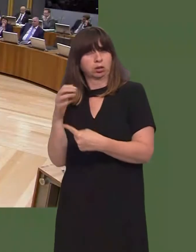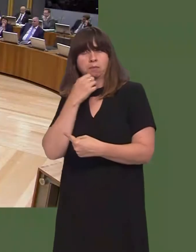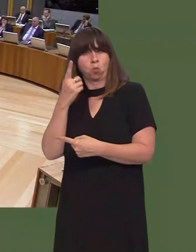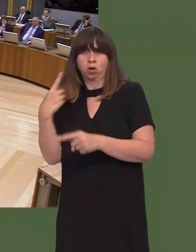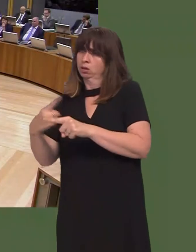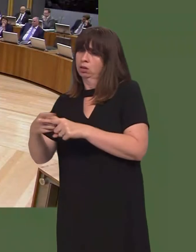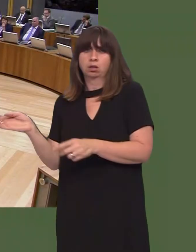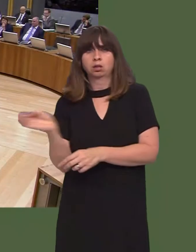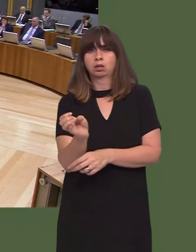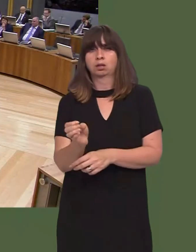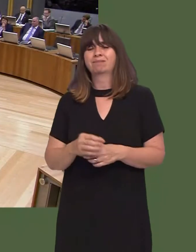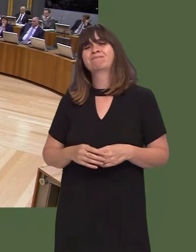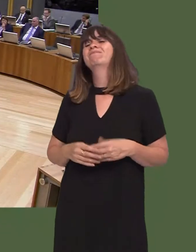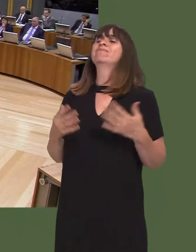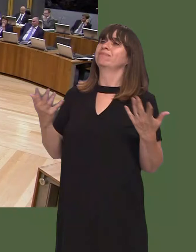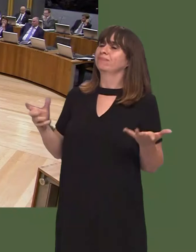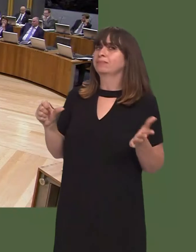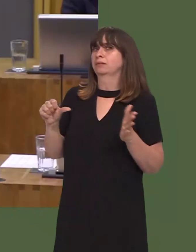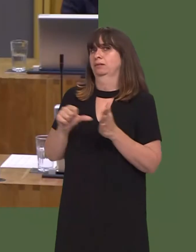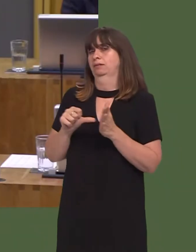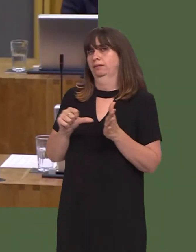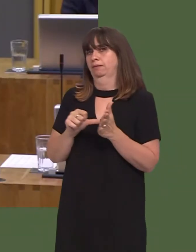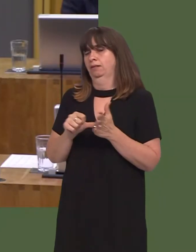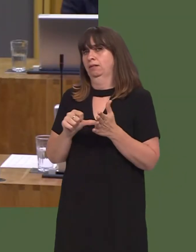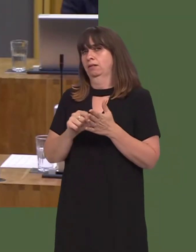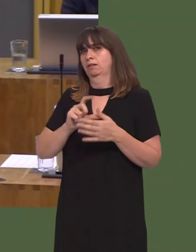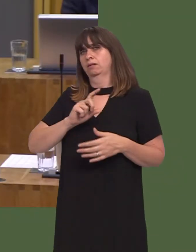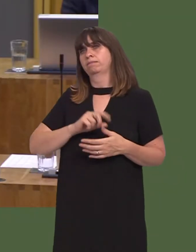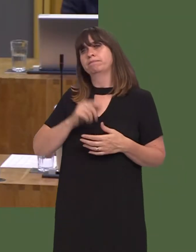Carwyn Jones: Anodd iawn wrth gwrs ió. Ynglyn ‚ phobl sydd ‚ problemau iechyd meddwl,